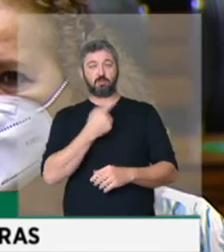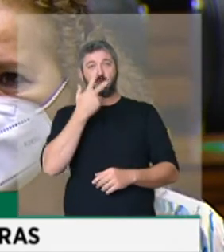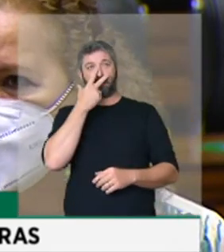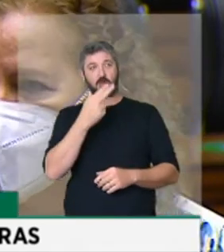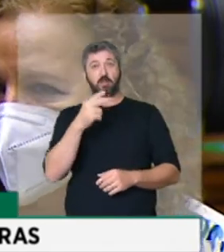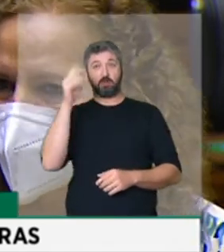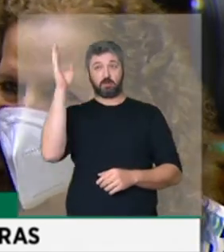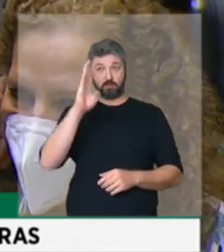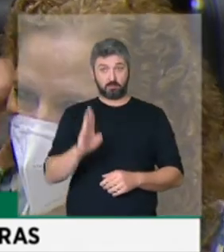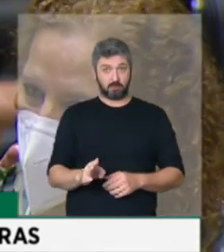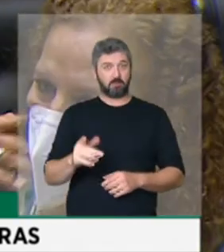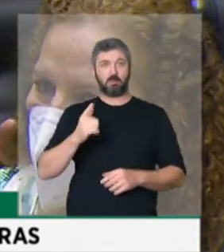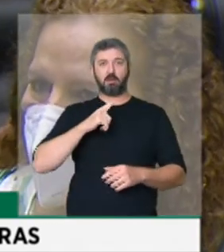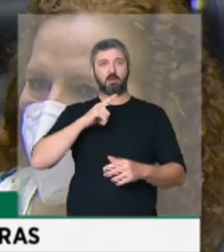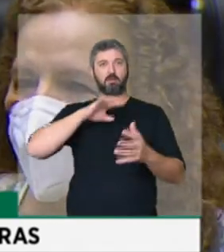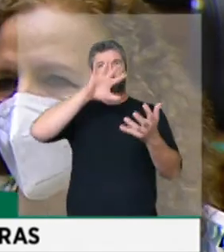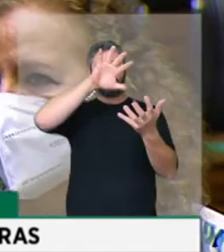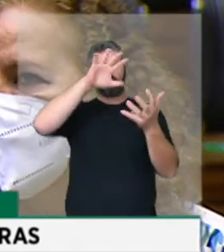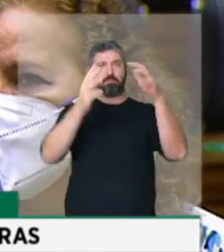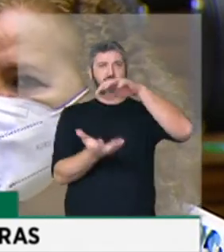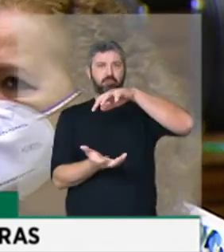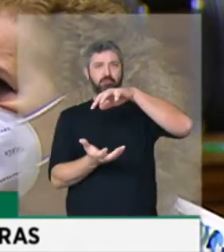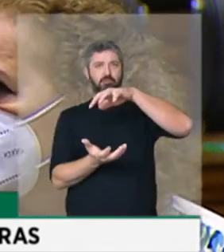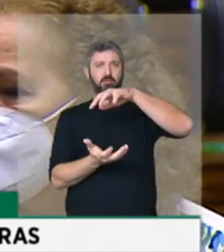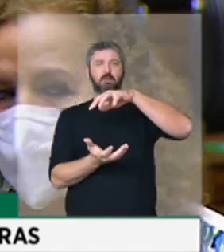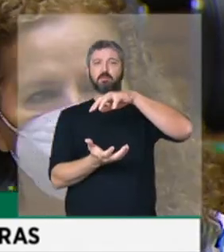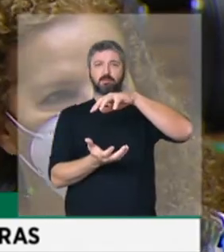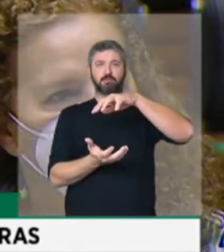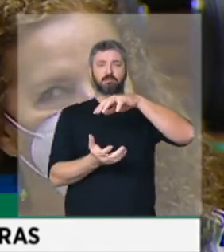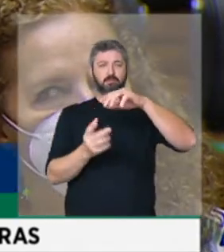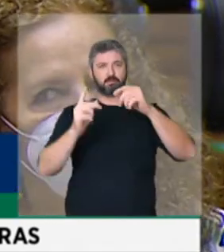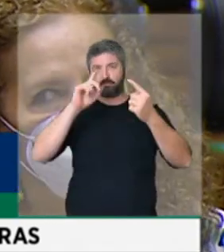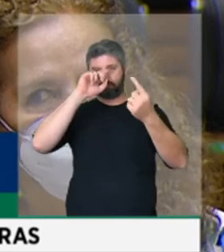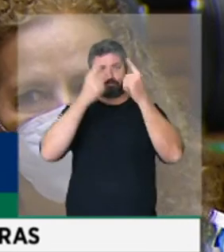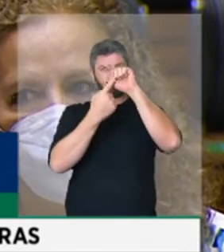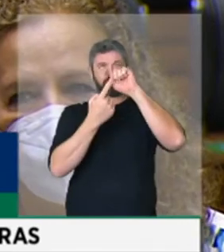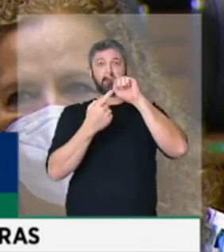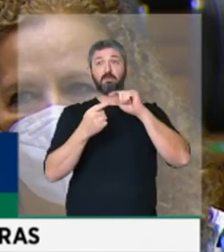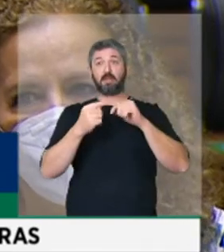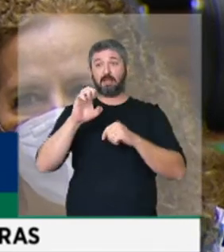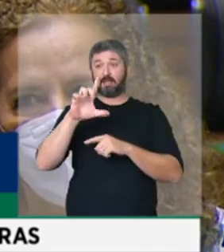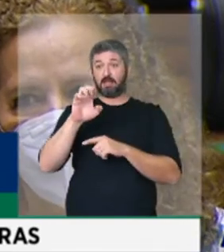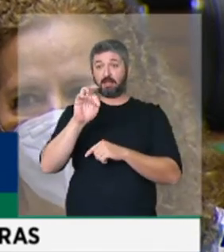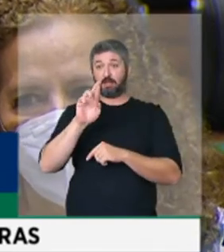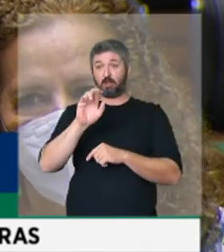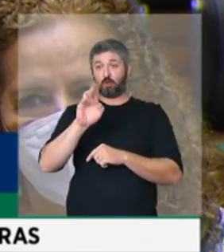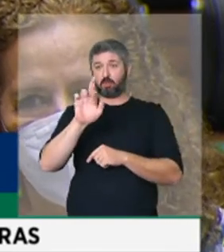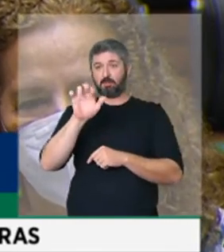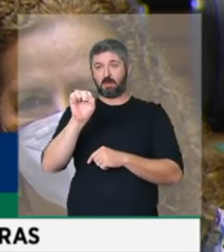PATRIOTA? PV ? DESCULPE, PCDOB. [DEPUTADO]: PRESIDENTE, O PCDOB É FAVORÁVEL AO ADIAMENTO DA DISCUSSÃO. NÓS ACHAMOS,